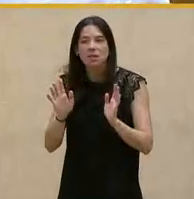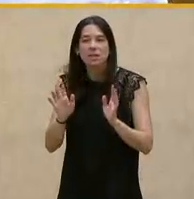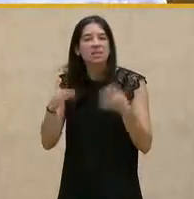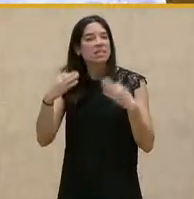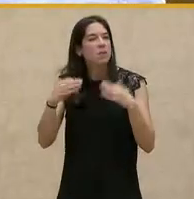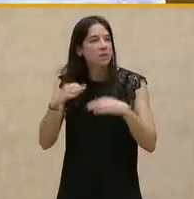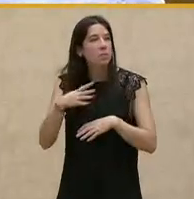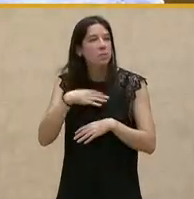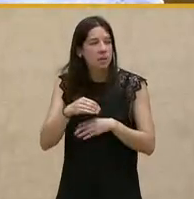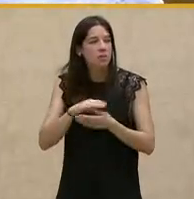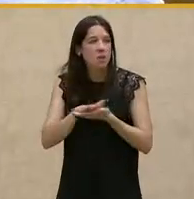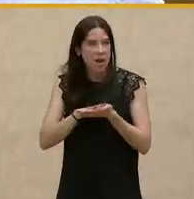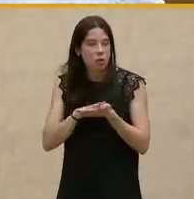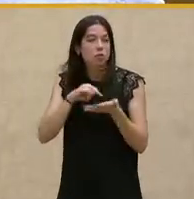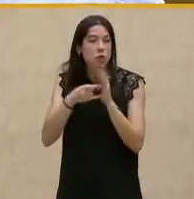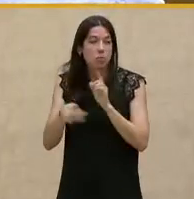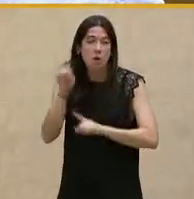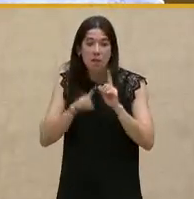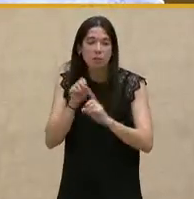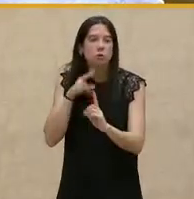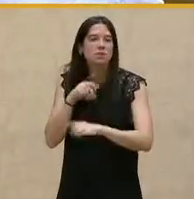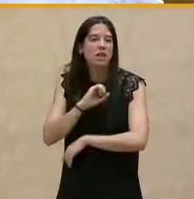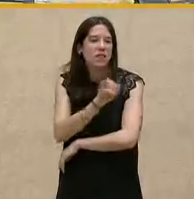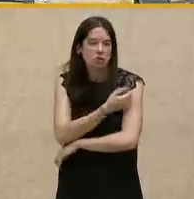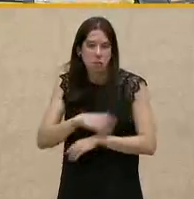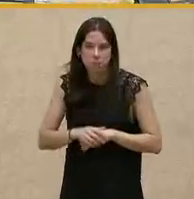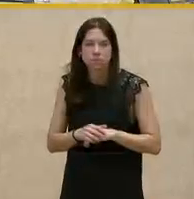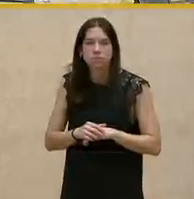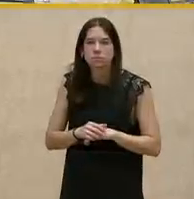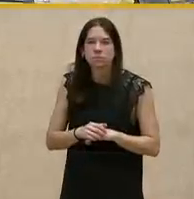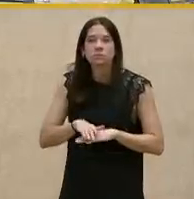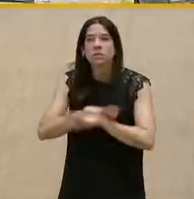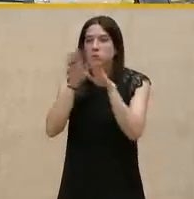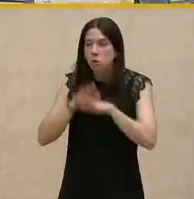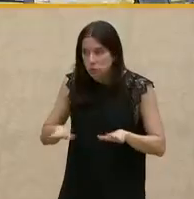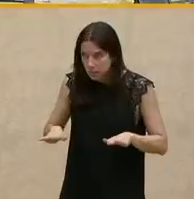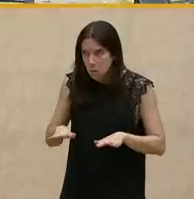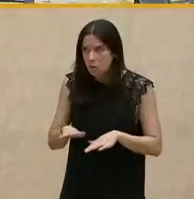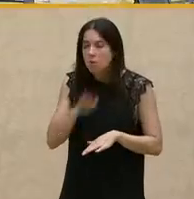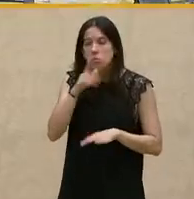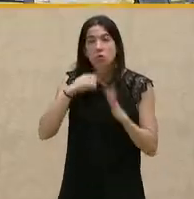este problema desde el punto de vista del censo. Finalmente, según mis cuentas y mi orden de caída,